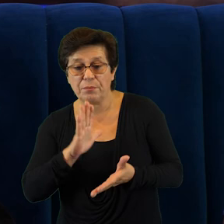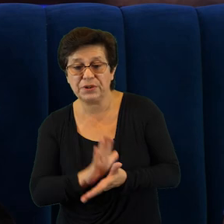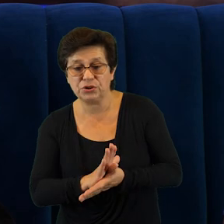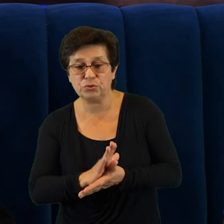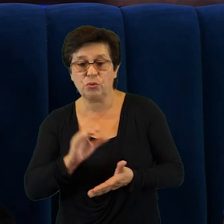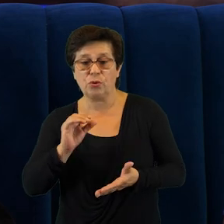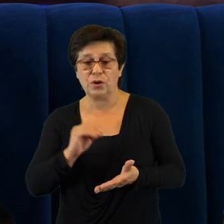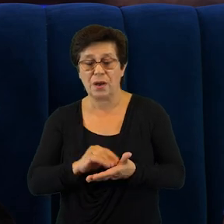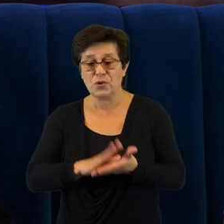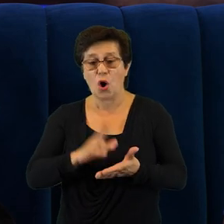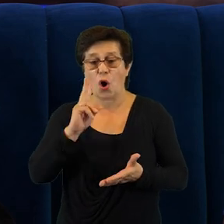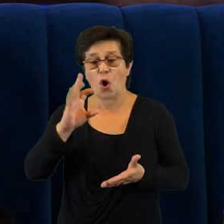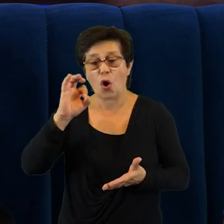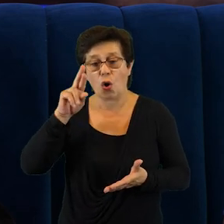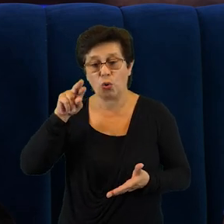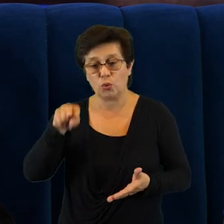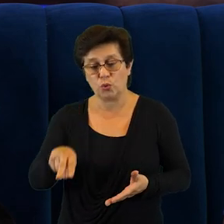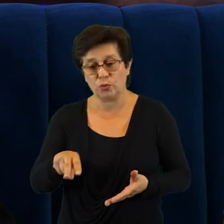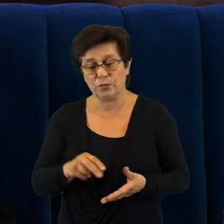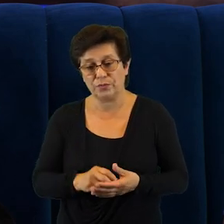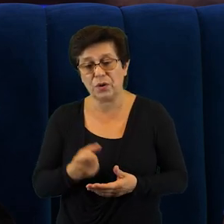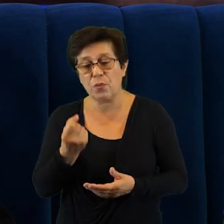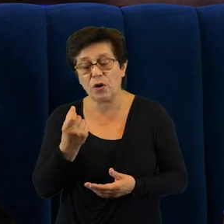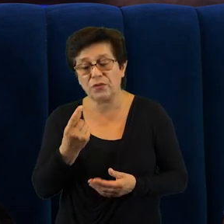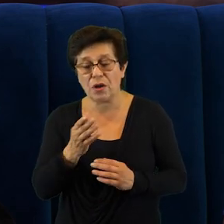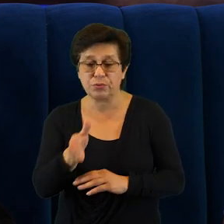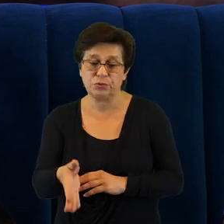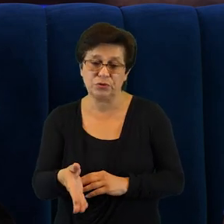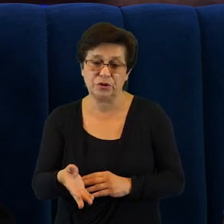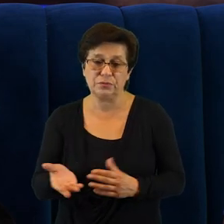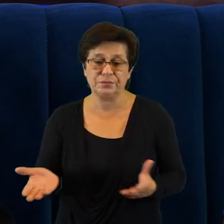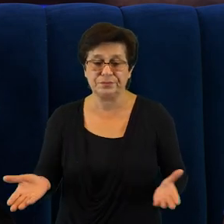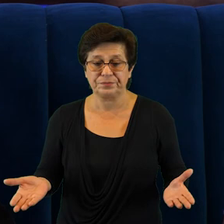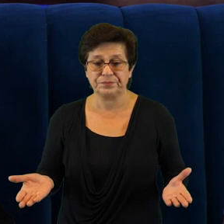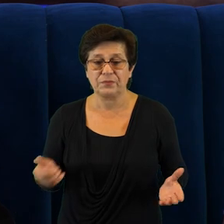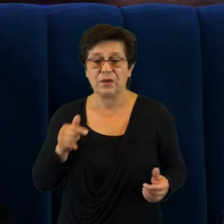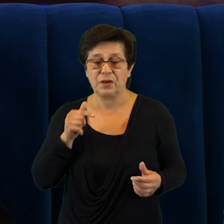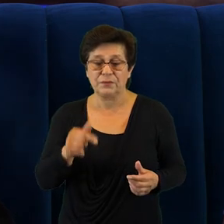i tych rzeczy wszystkich, które były chwilę później. I w takim momencie w okolicznościach,